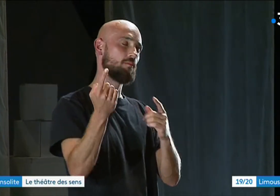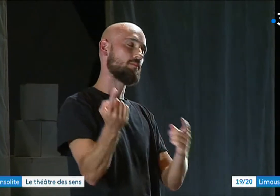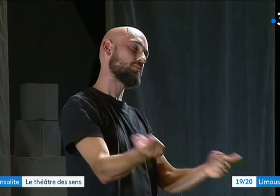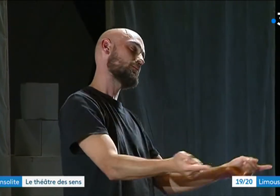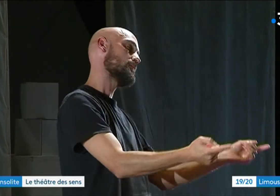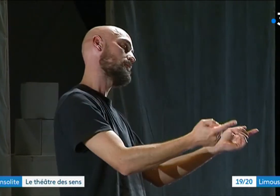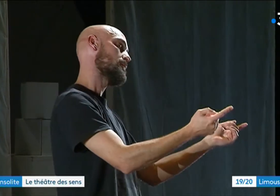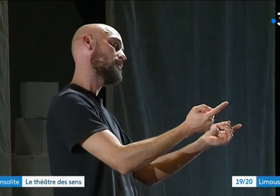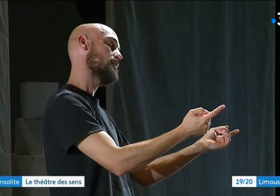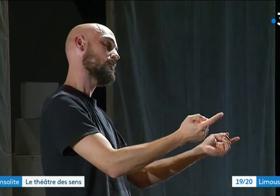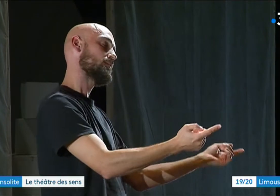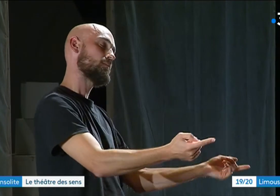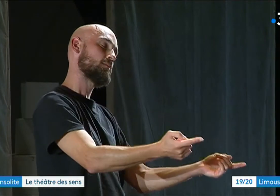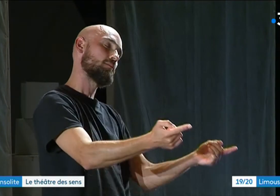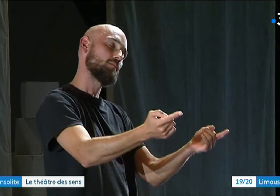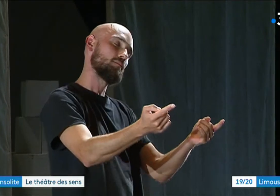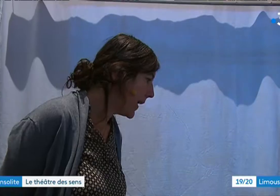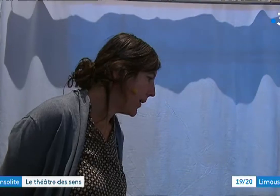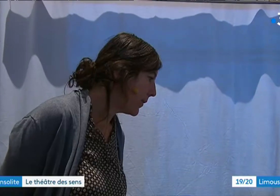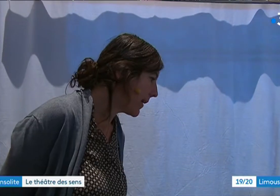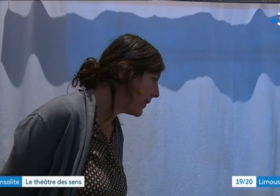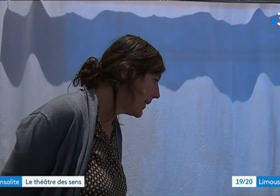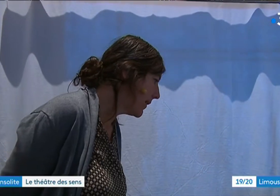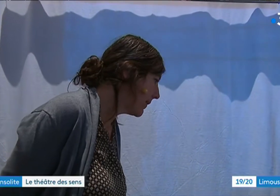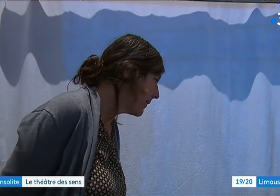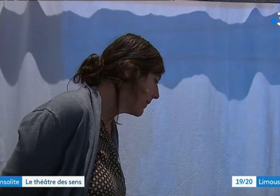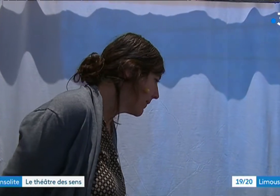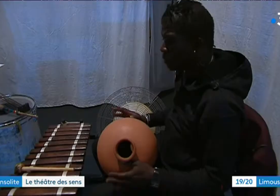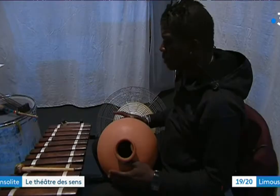Deux facettes pour une seule pièce, une première pour les "Singuliers